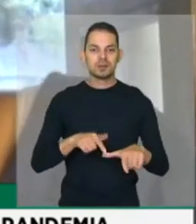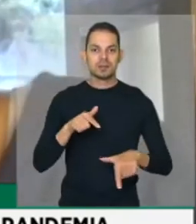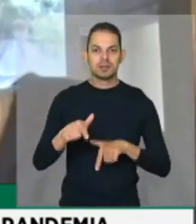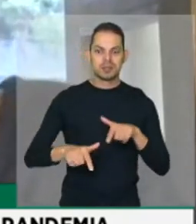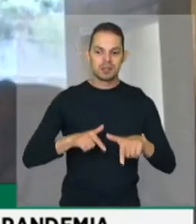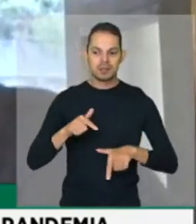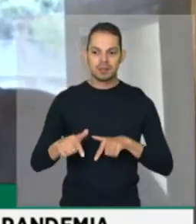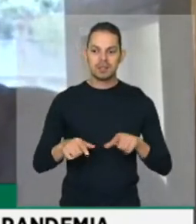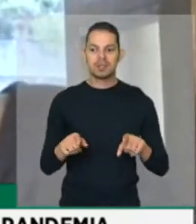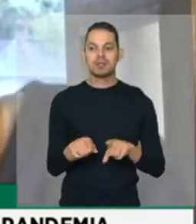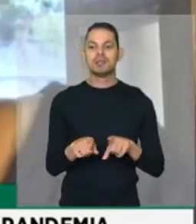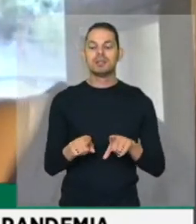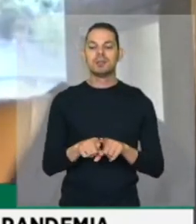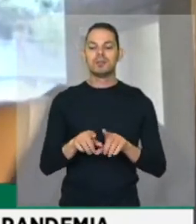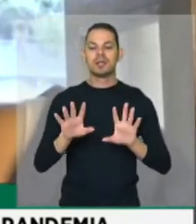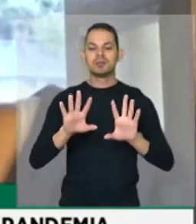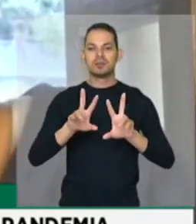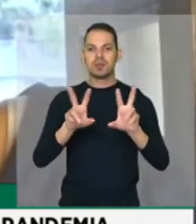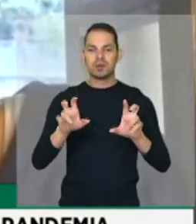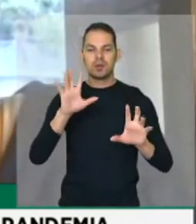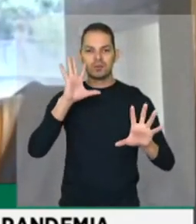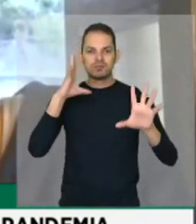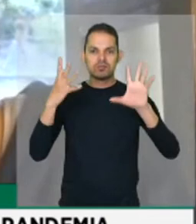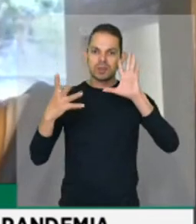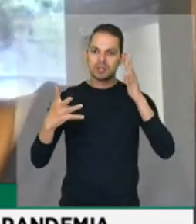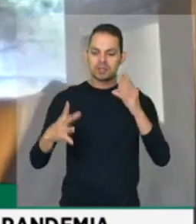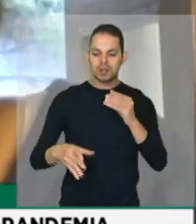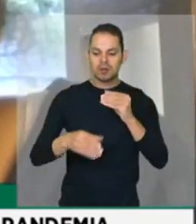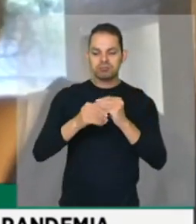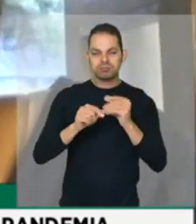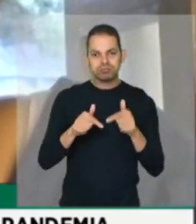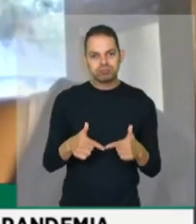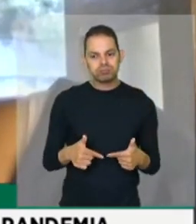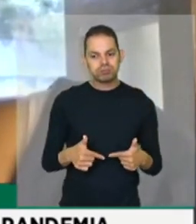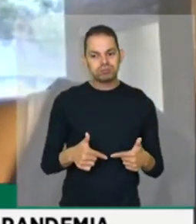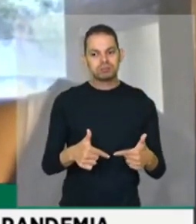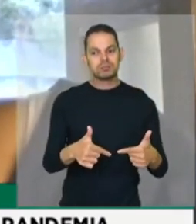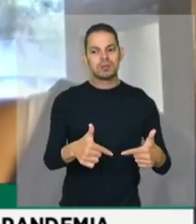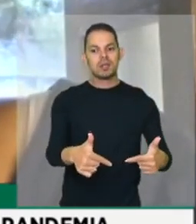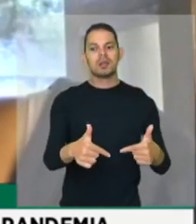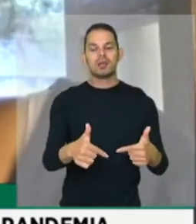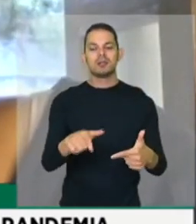RENDA. E DISPÕE TAMBÉM SOBRE MEDIDAS COMPLEMENTARES PARA O ENFRENTAMENTO DE CALAMIDADE PÚBLICA. E O TEXTO DO SENADO,